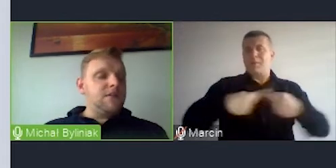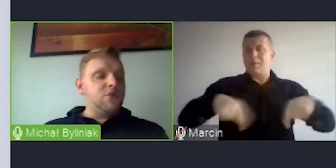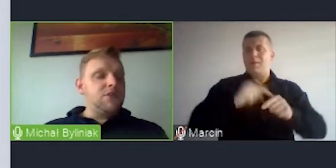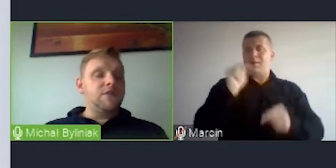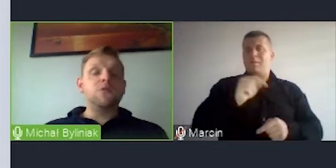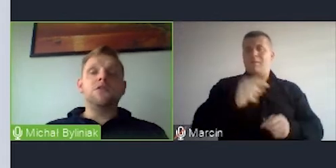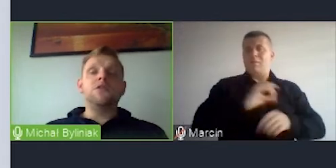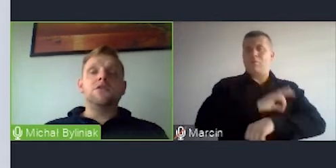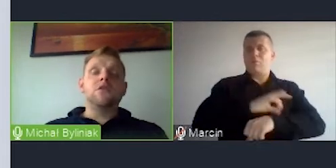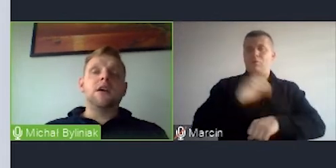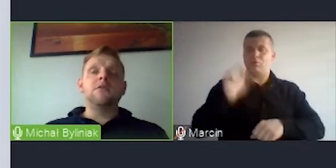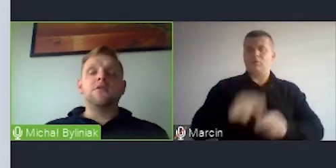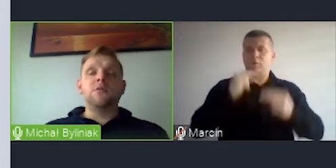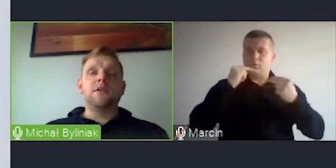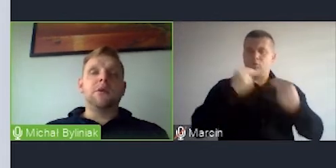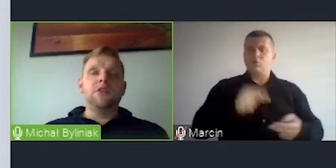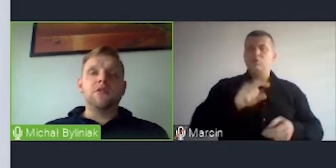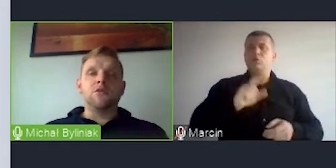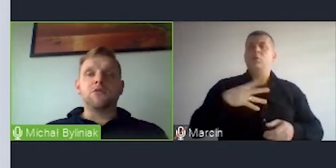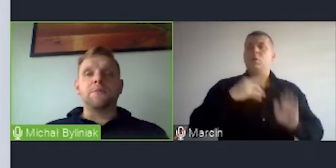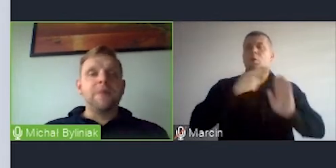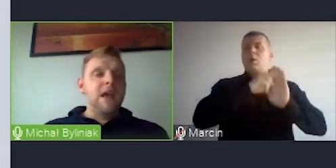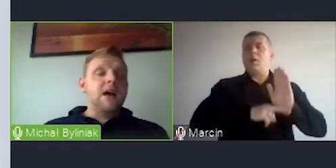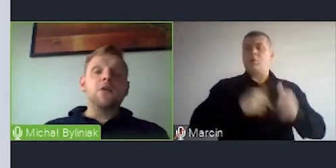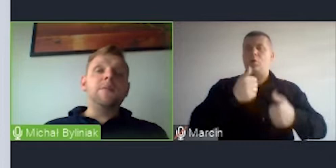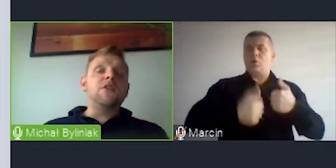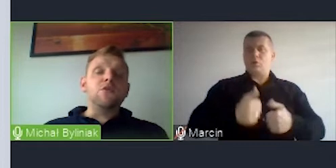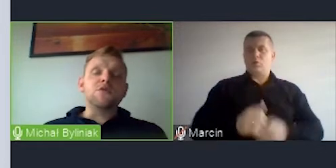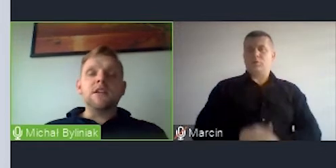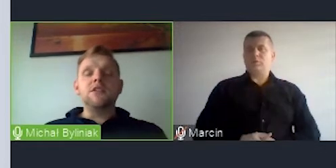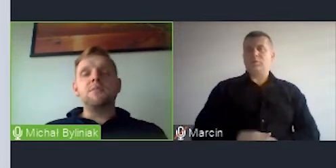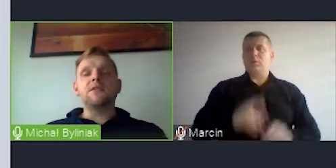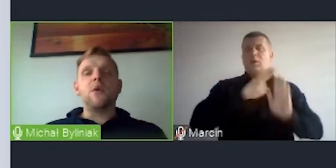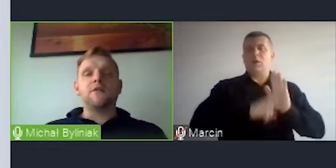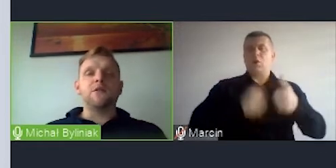więc musicie wrócić do tego co było w regulaminie konkursu. Regulamin konkursu znajdziecie bardzo łatwo.